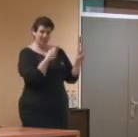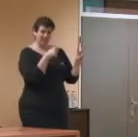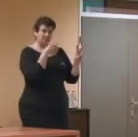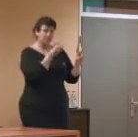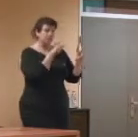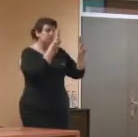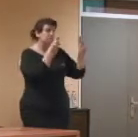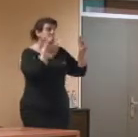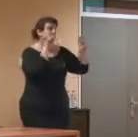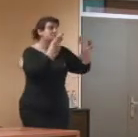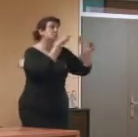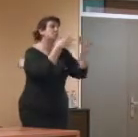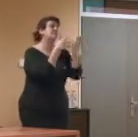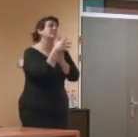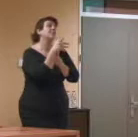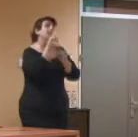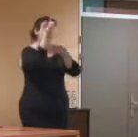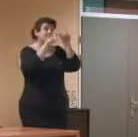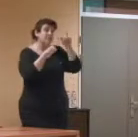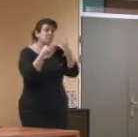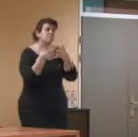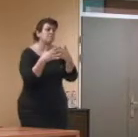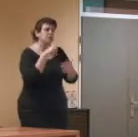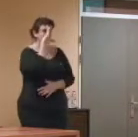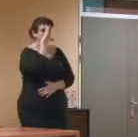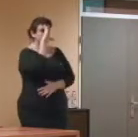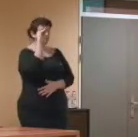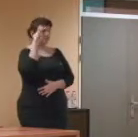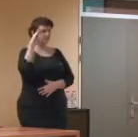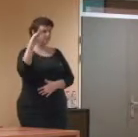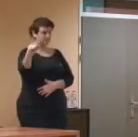muestra de inteligencia de un escritor, y cuando tú ves el título inmediatamente te sientes atraído.